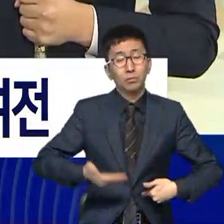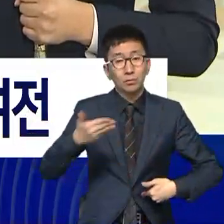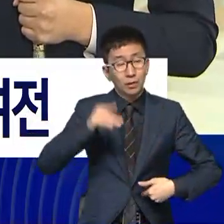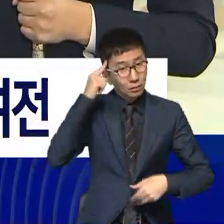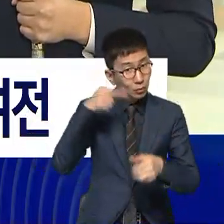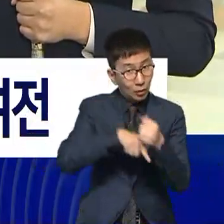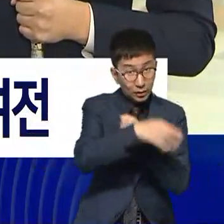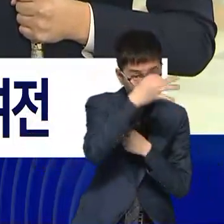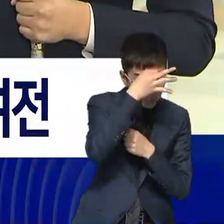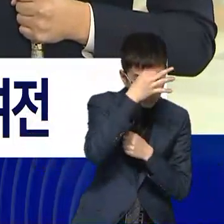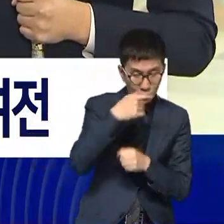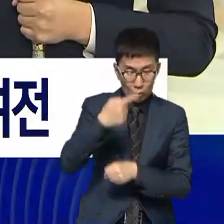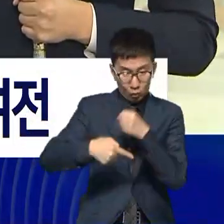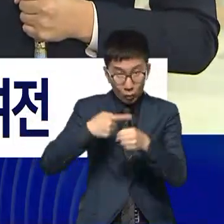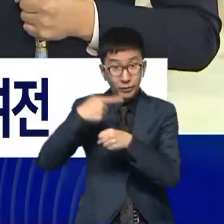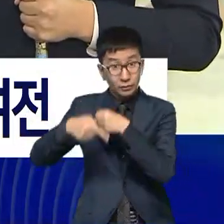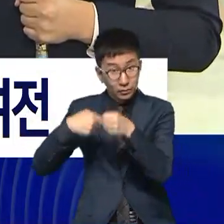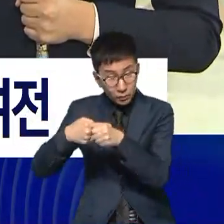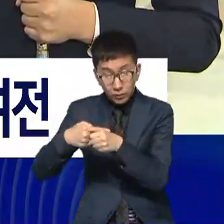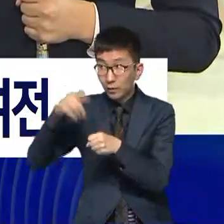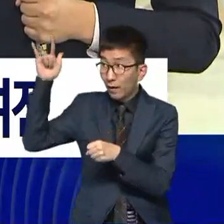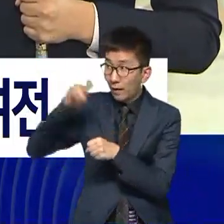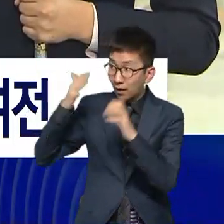신재생 에너지 예산 등 쟁점에서 여전히 거리를 좁히지 못하고 있습니다.